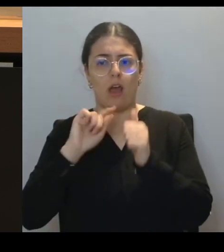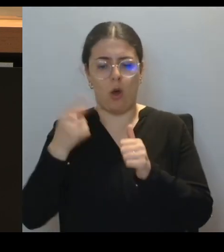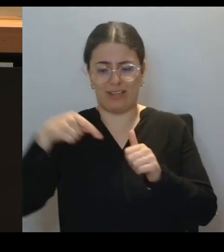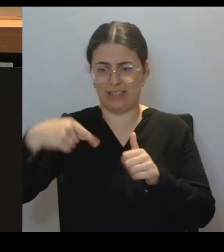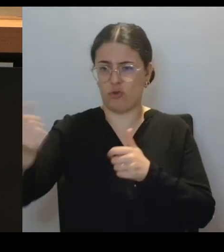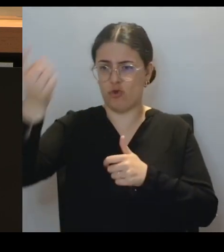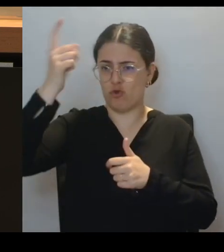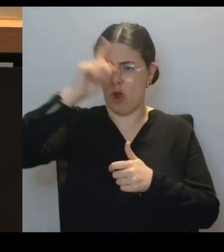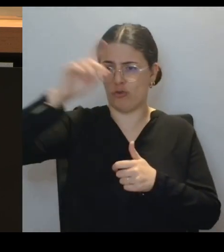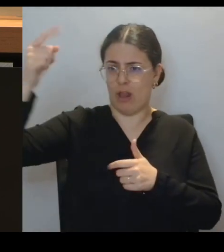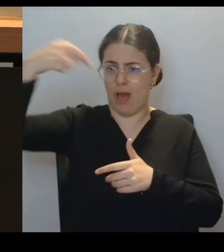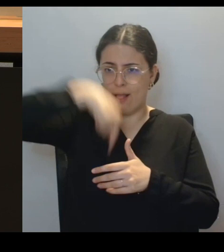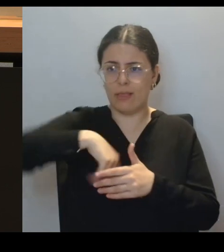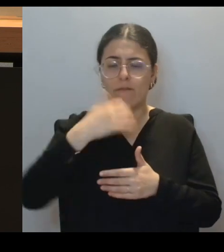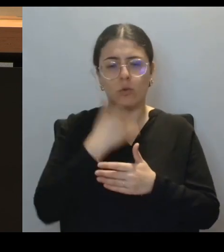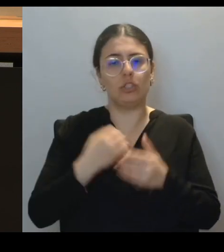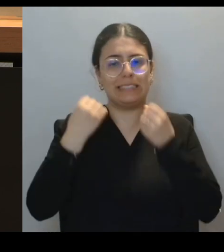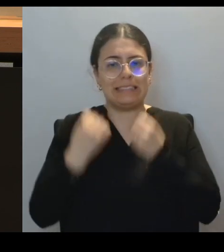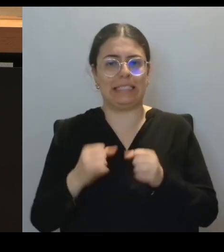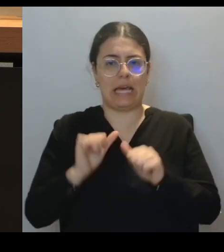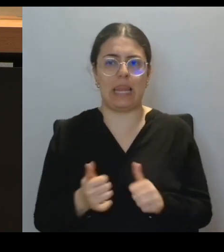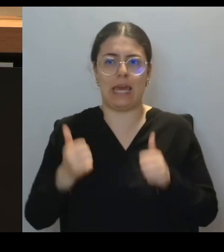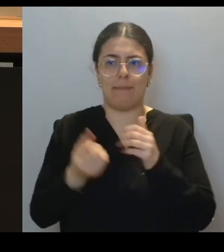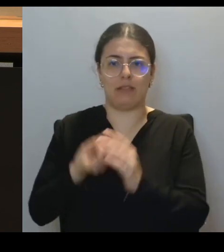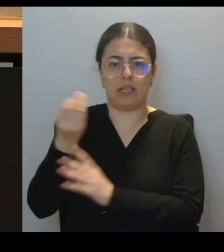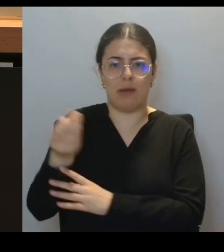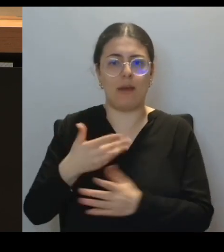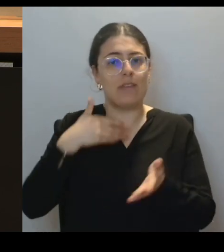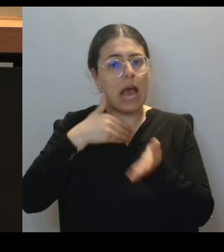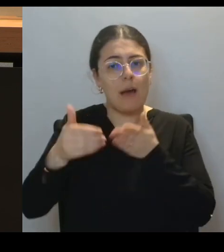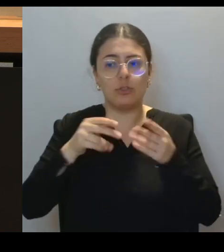den Ort des Traumas zu ermöglichen. Bitte stimmen Sie den Antrag zu